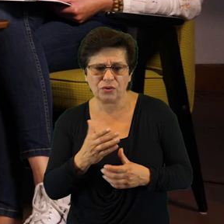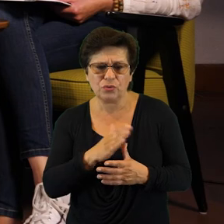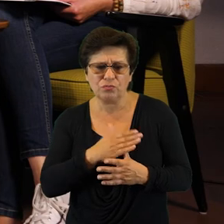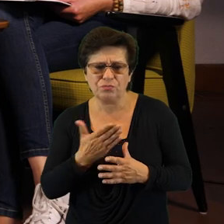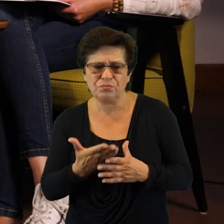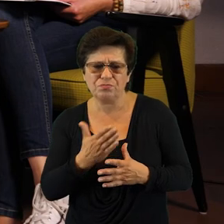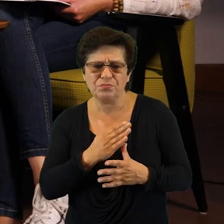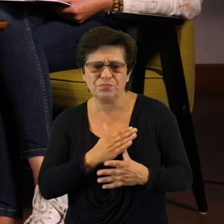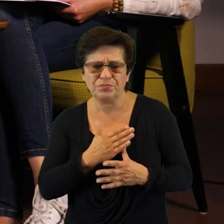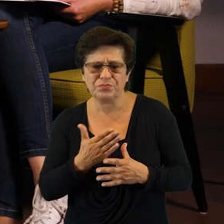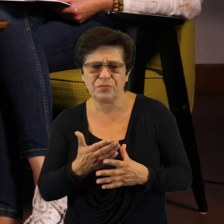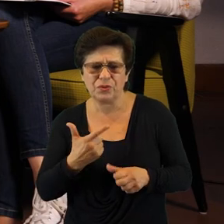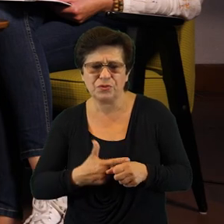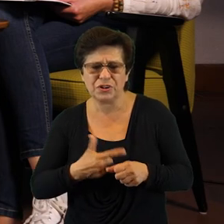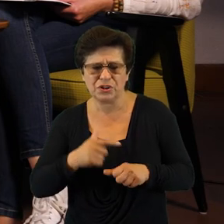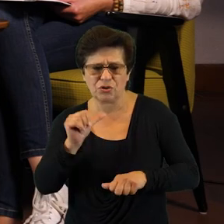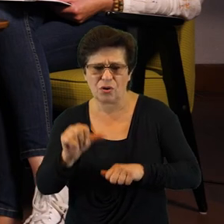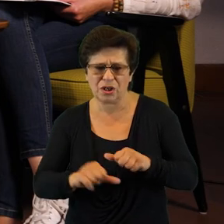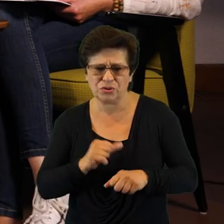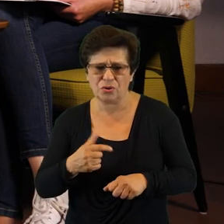to było wielkie rozczarowanie polskimi rządzącymi.